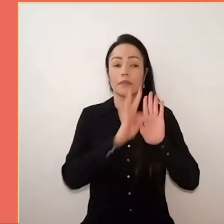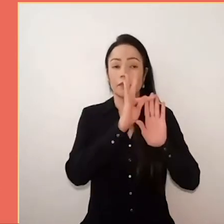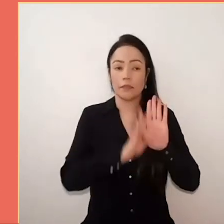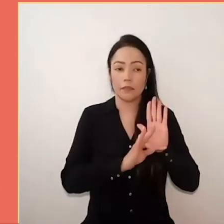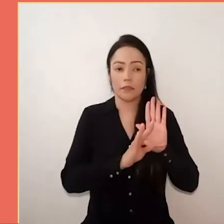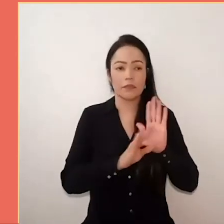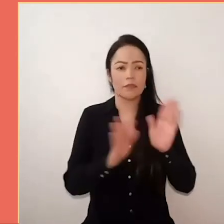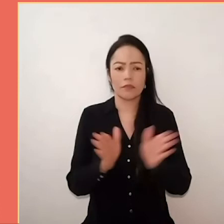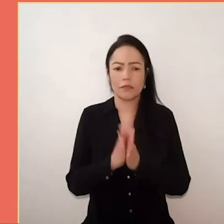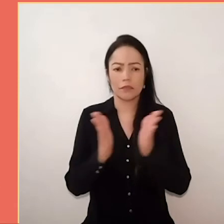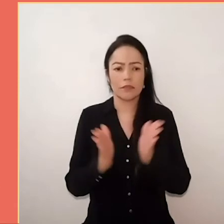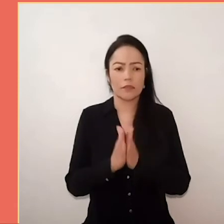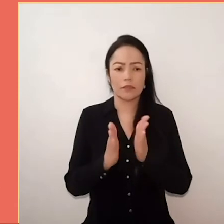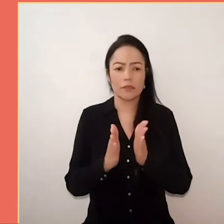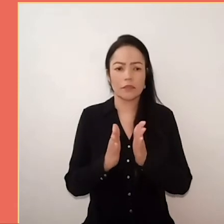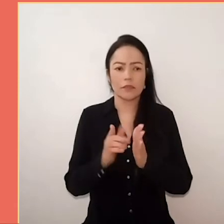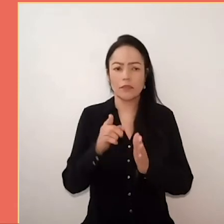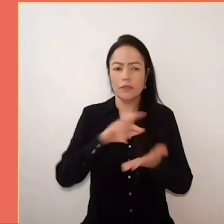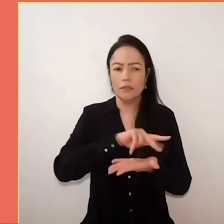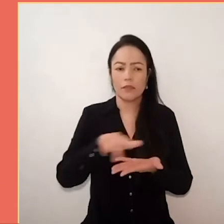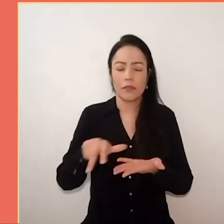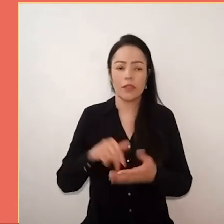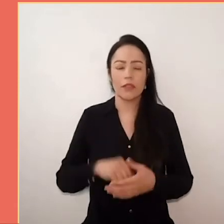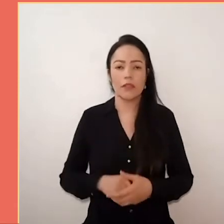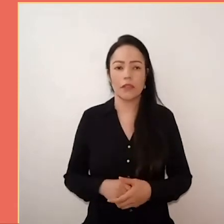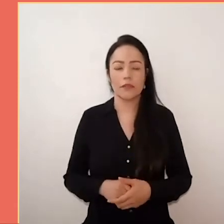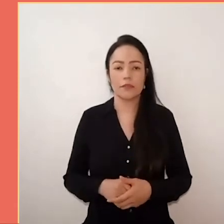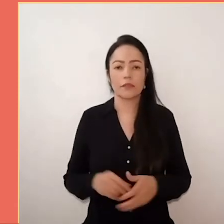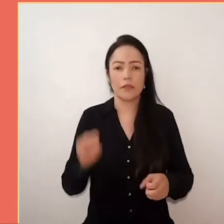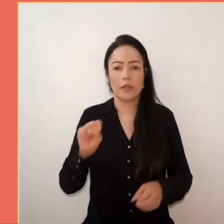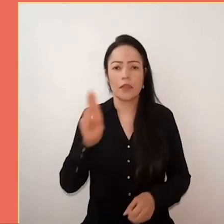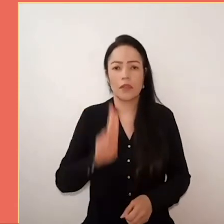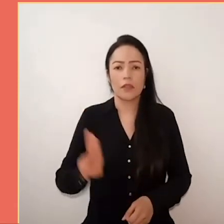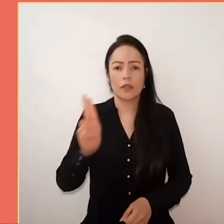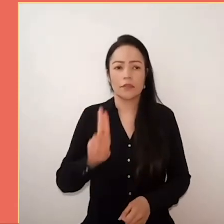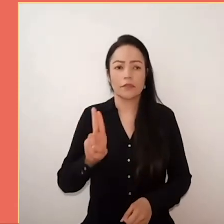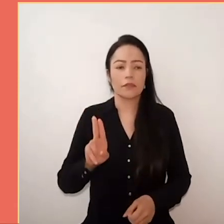eu acho que este adjetivo pode ser usado, sabe? São textos e ilustrações estereotipadas,